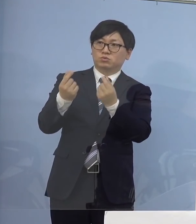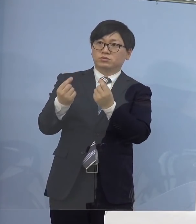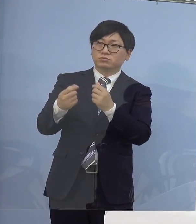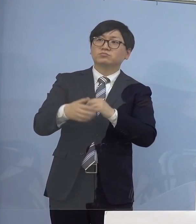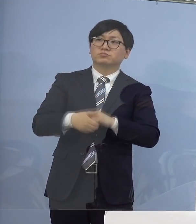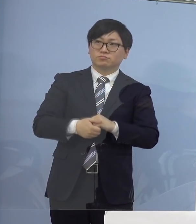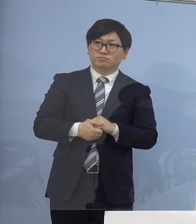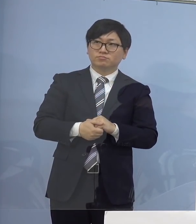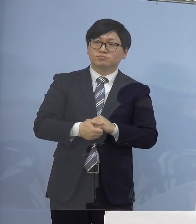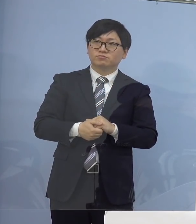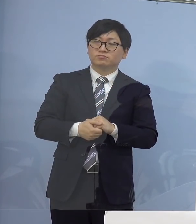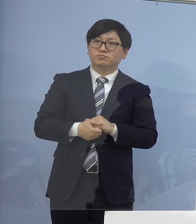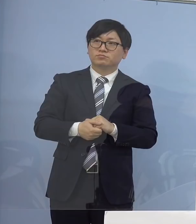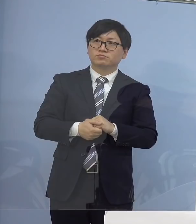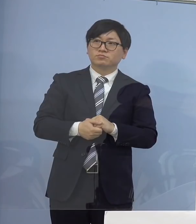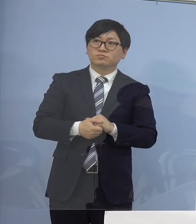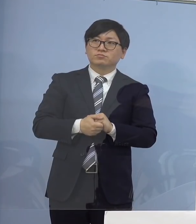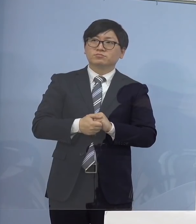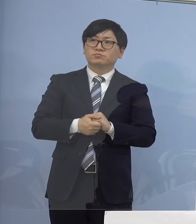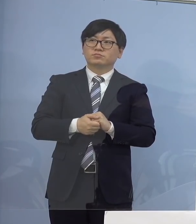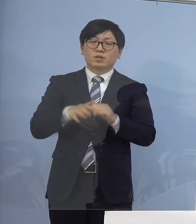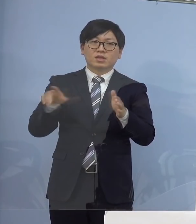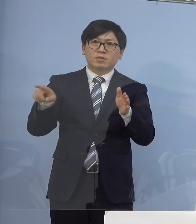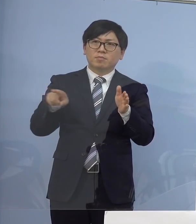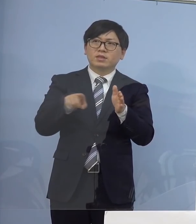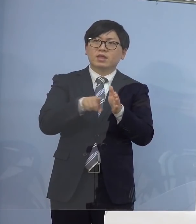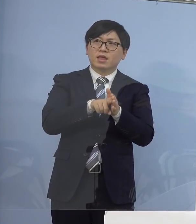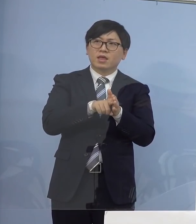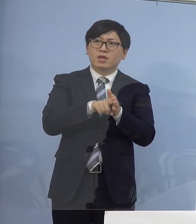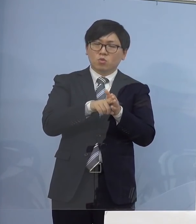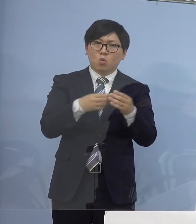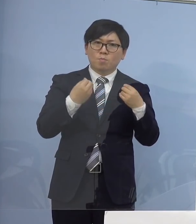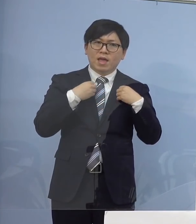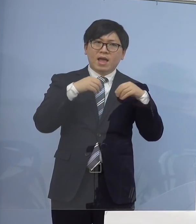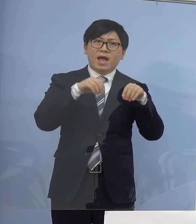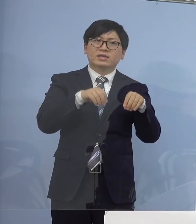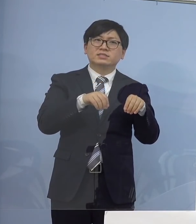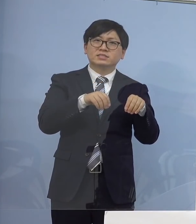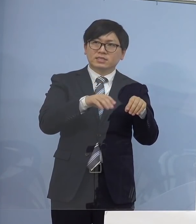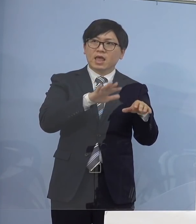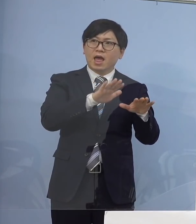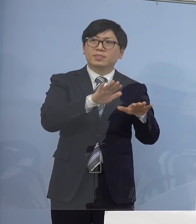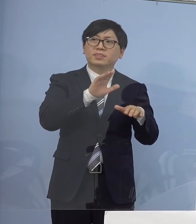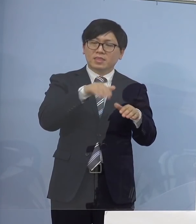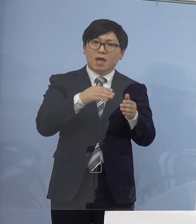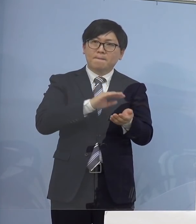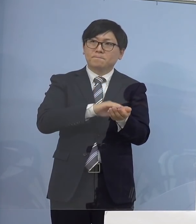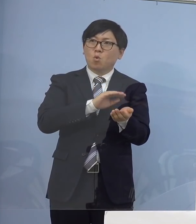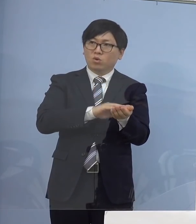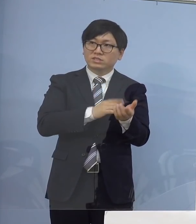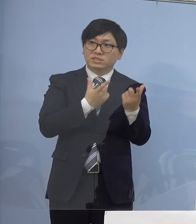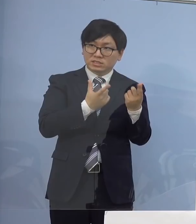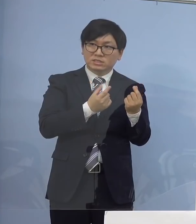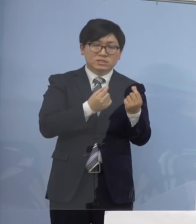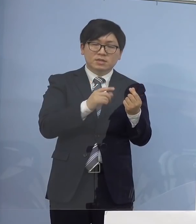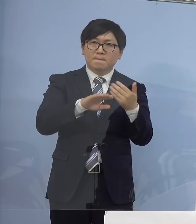（毎日新聞社） これは今まで感染事例があった病院とは 関係がないということで （保健福祉部長） はい、別の医療機関でございます